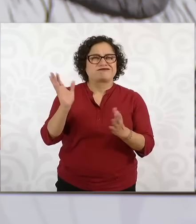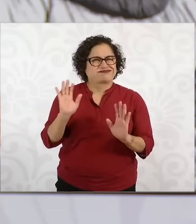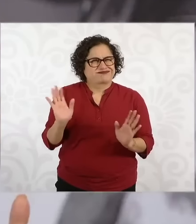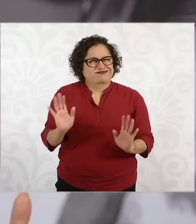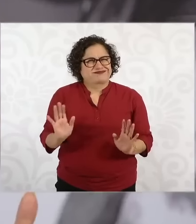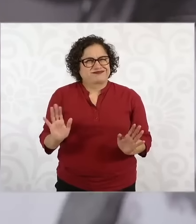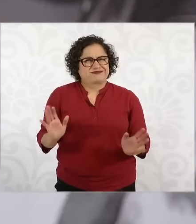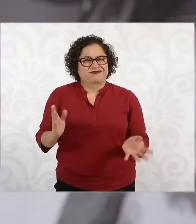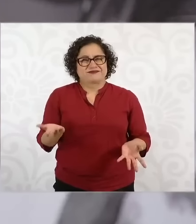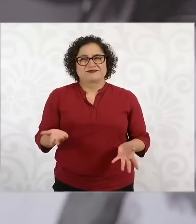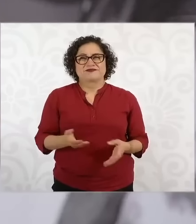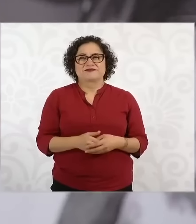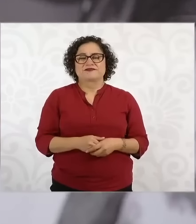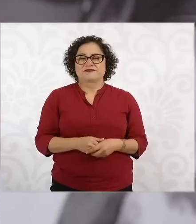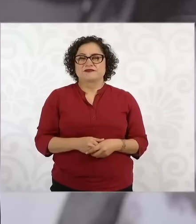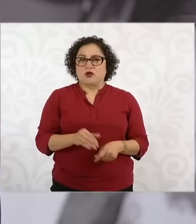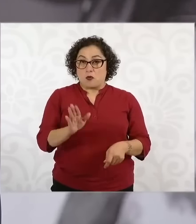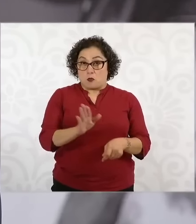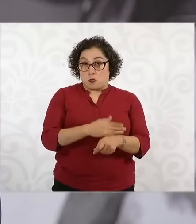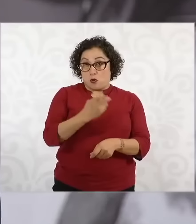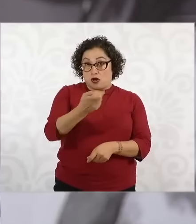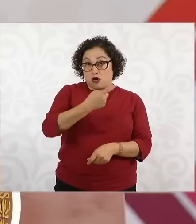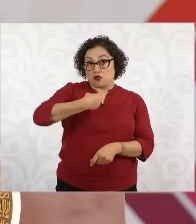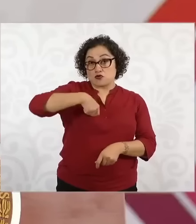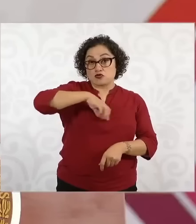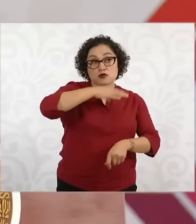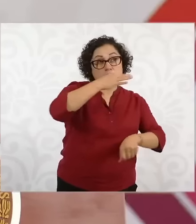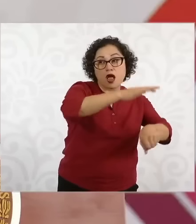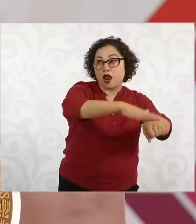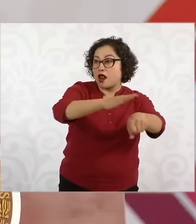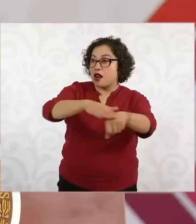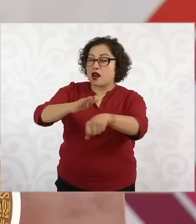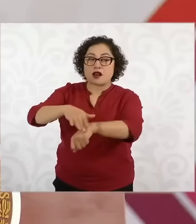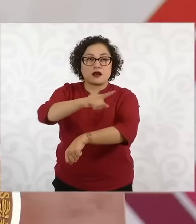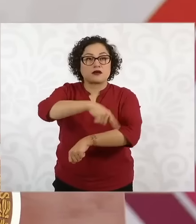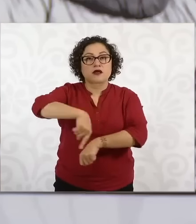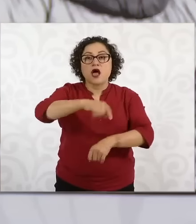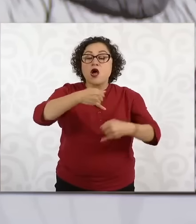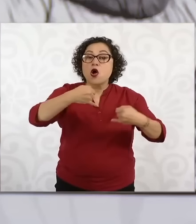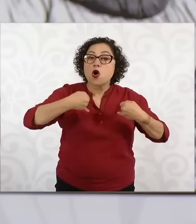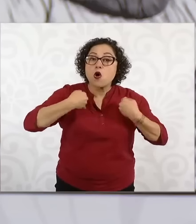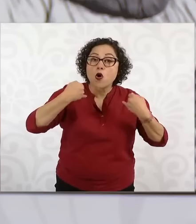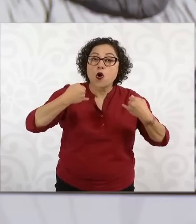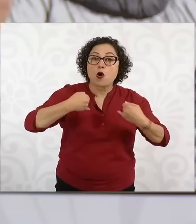Por eso es un llamado a los jóvenes que nunca vean en la delincuencia una opción de vida más